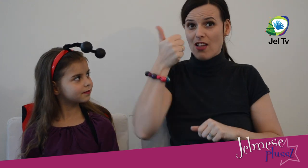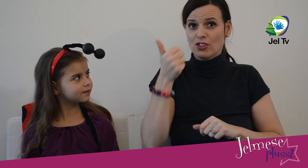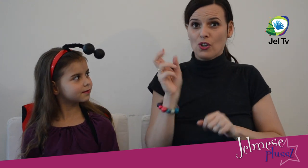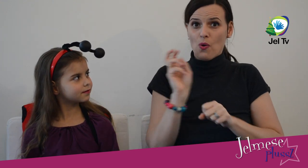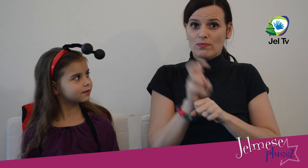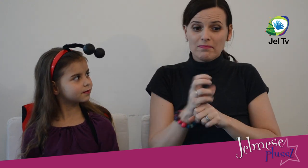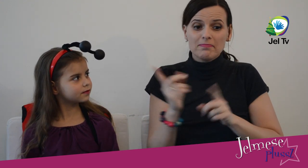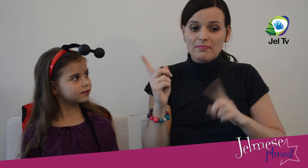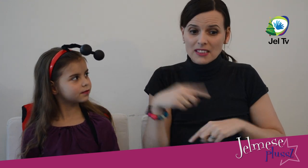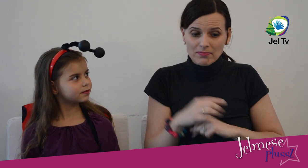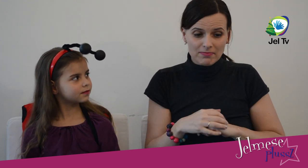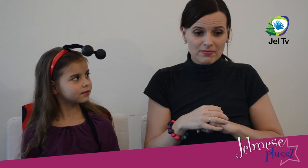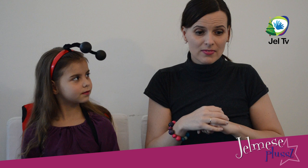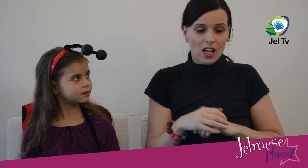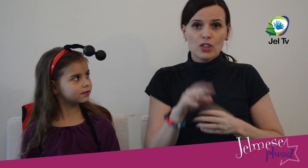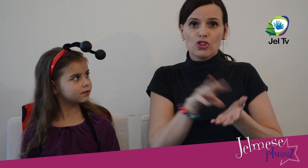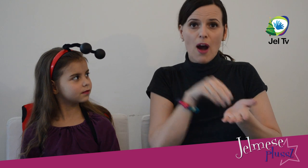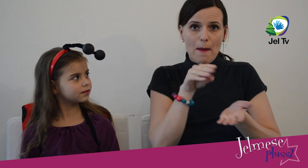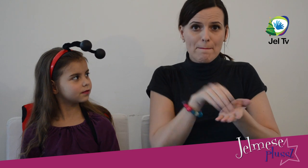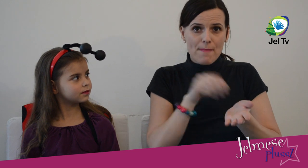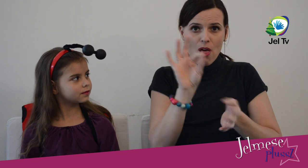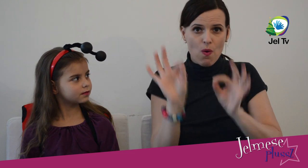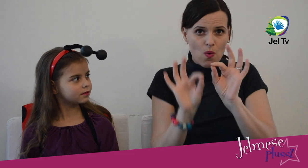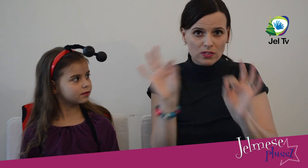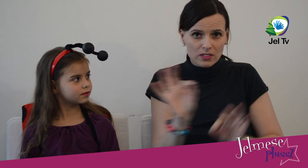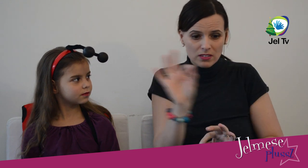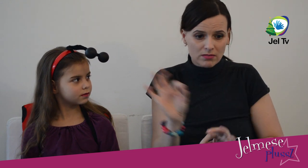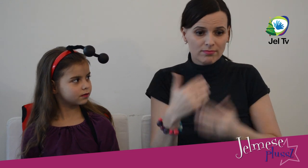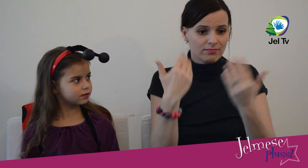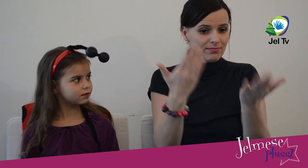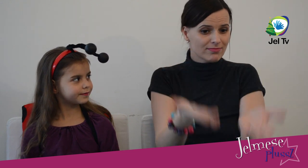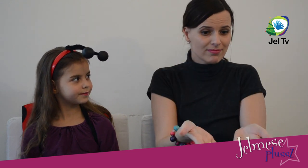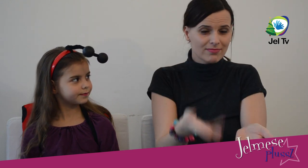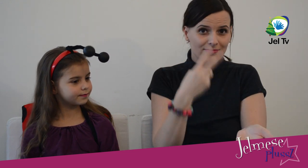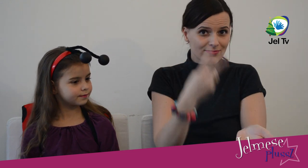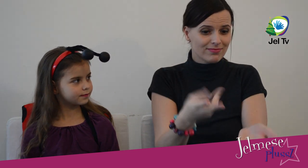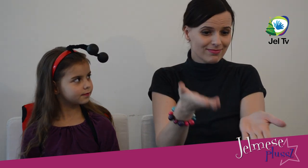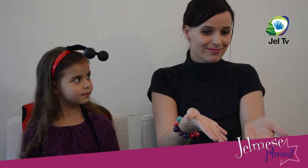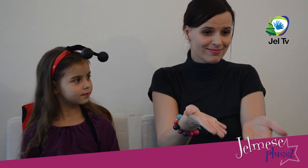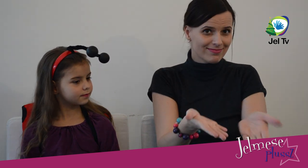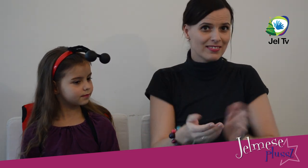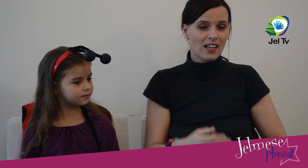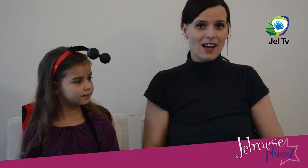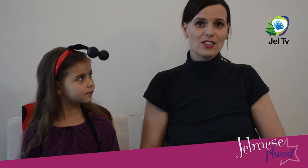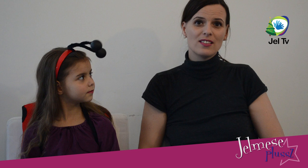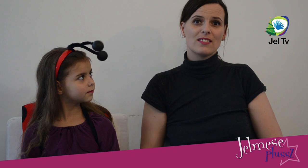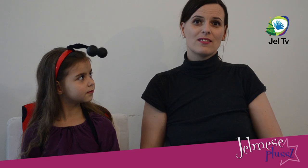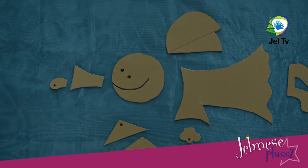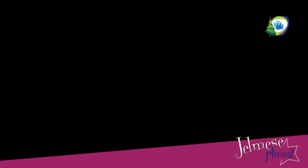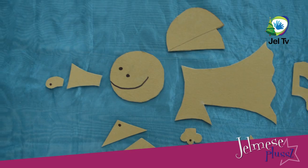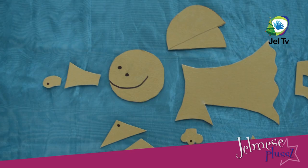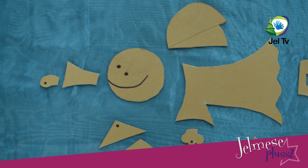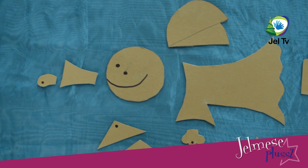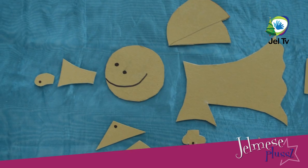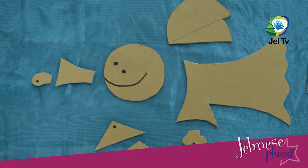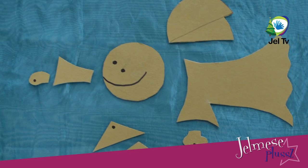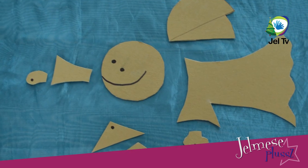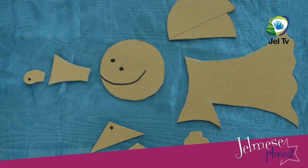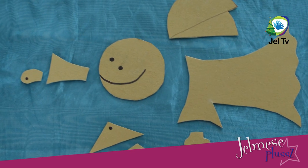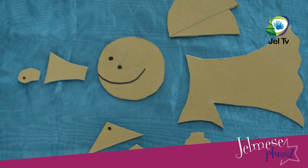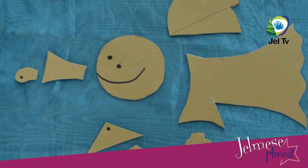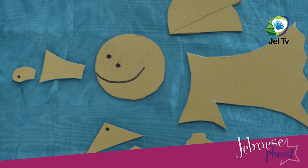Első hozzávaló: Sablon